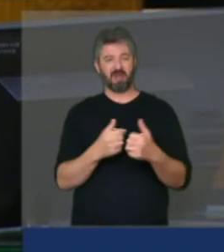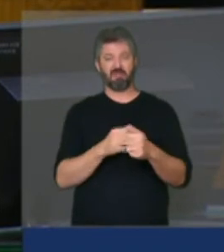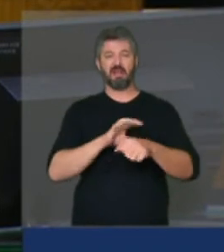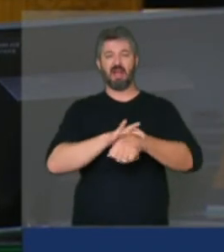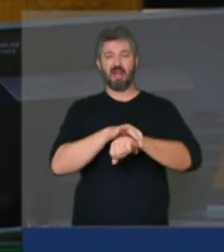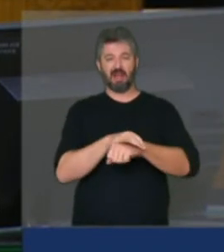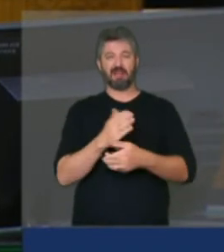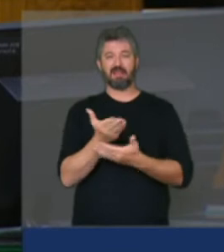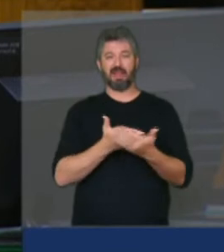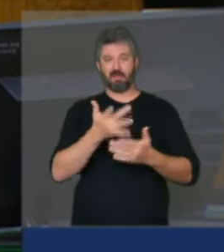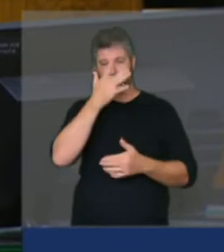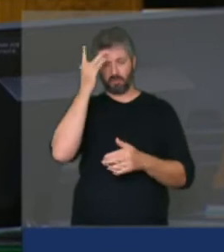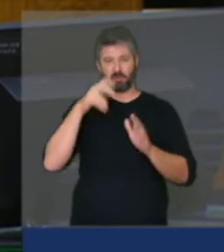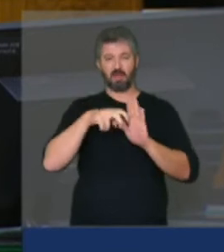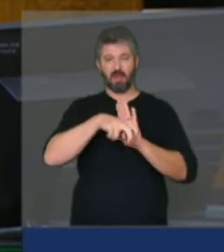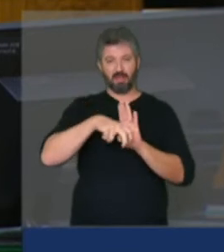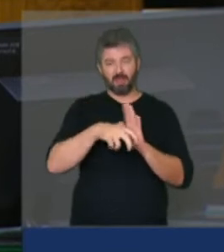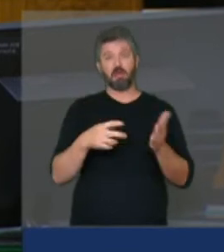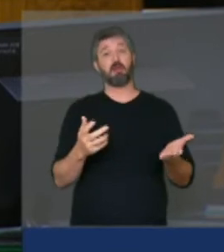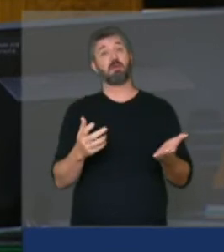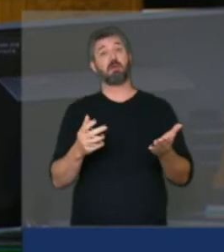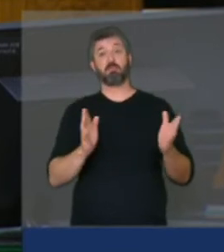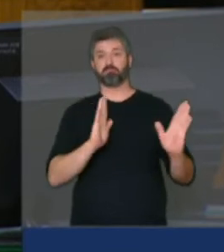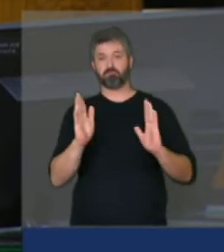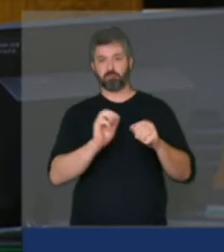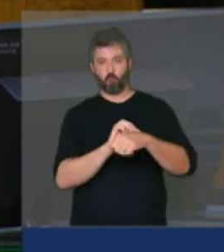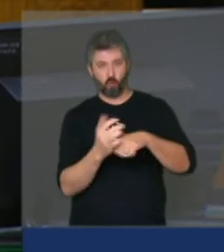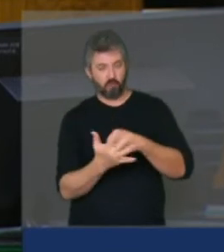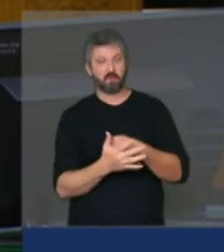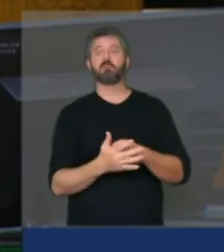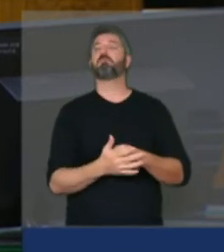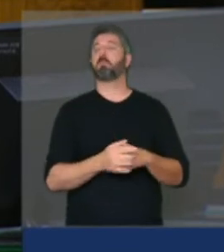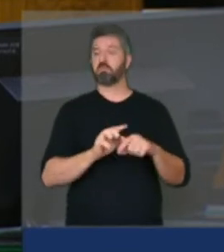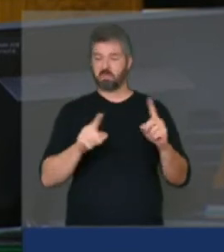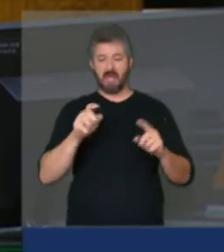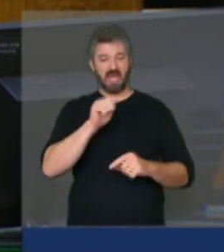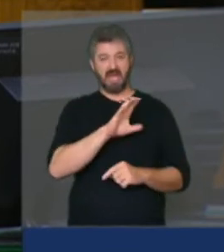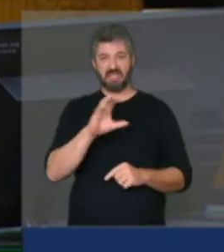MESMO DIANTE DA PANDEMIA, A AACD NÃO FECHOU SUAS PORTAS PELO CONTRÁRIO SE REINVENTOU